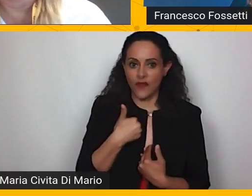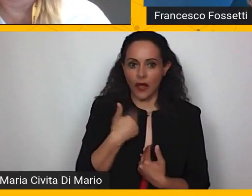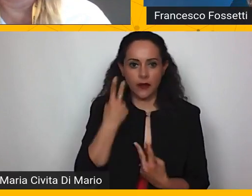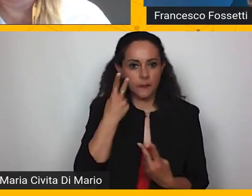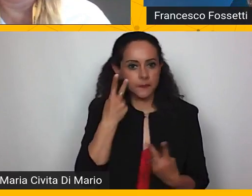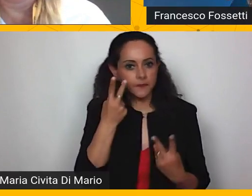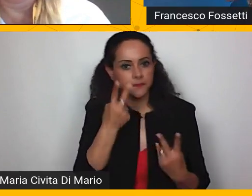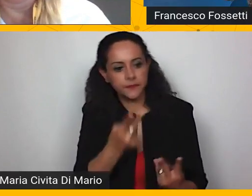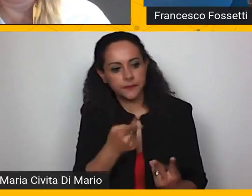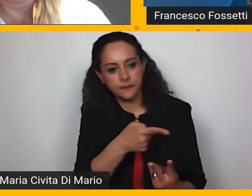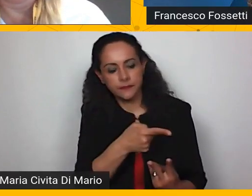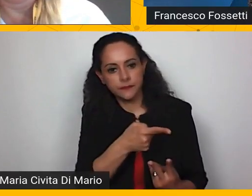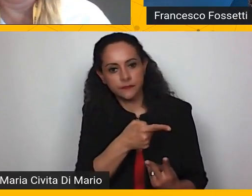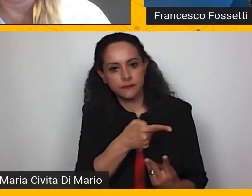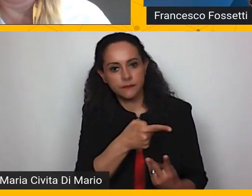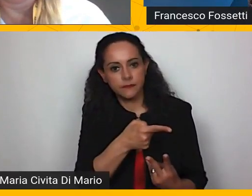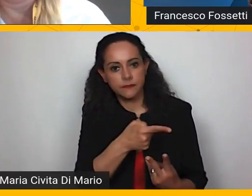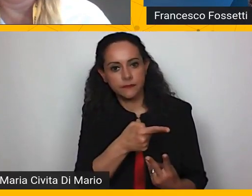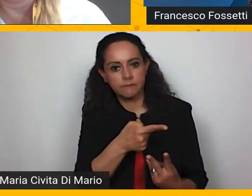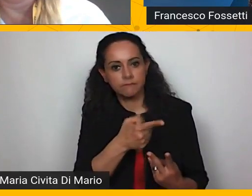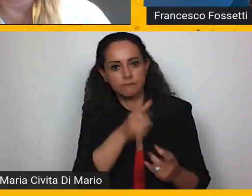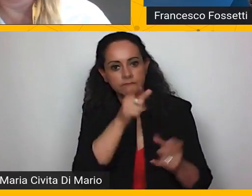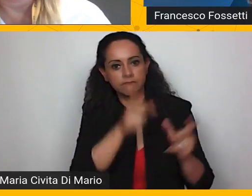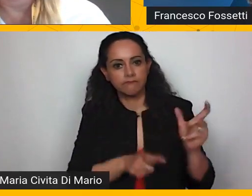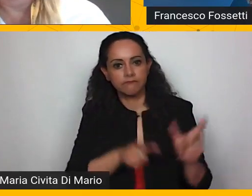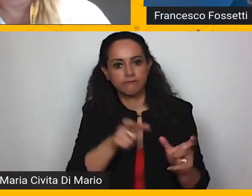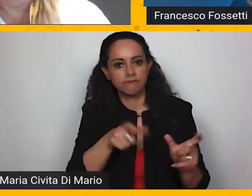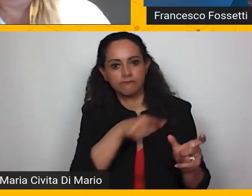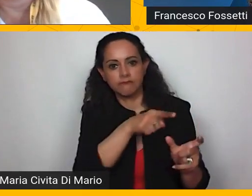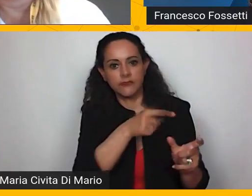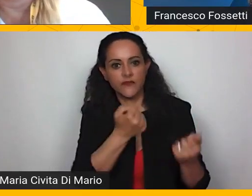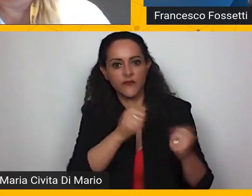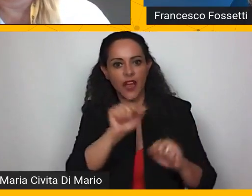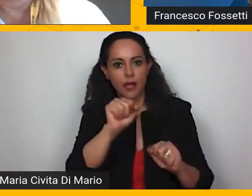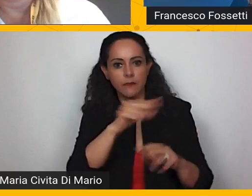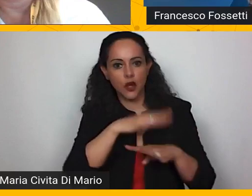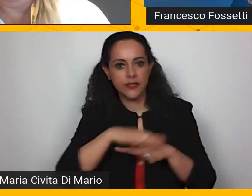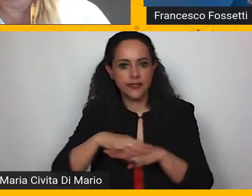ragazzo giovane può venire dall'osservazione dei suoi eh